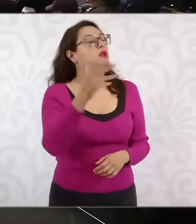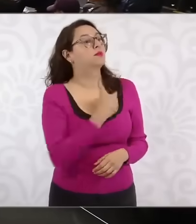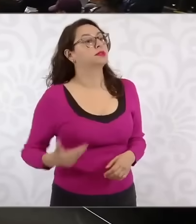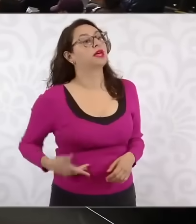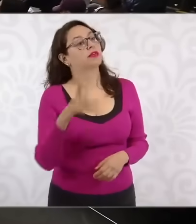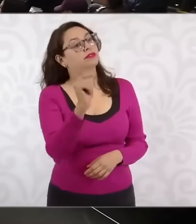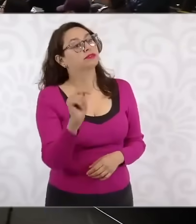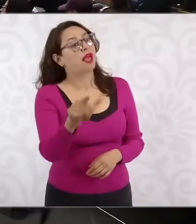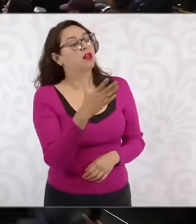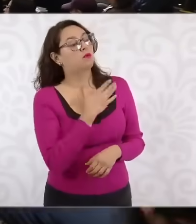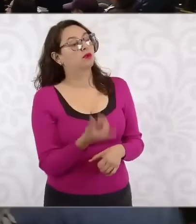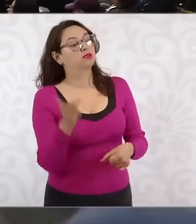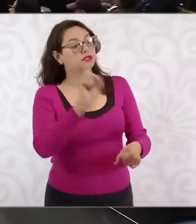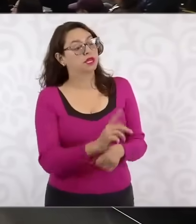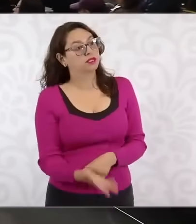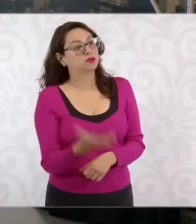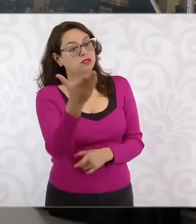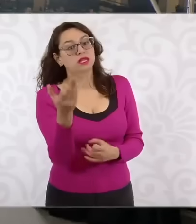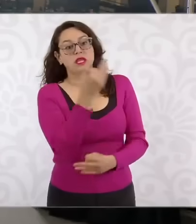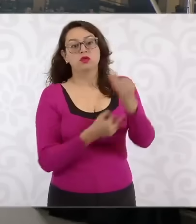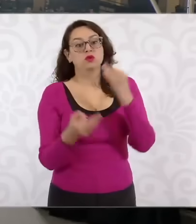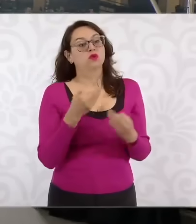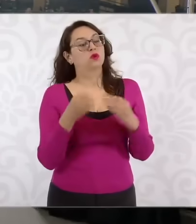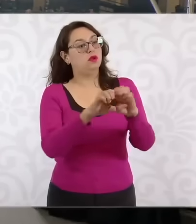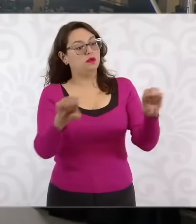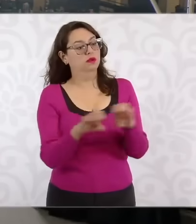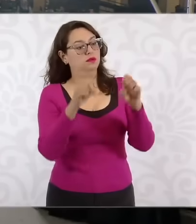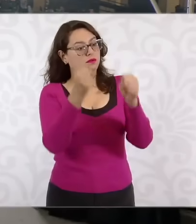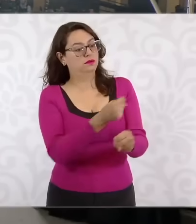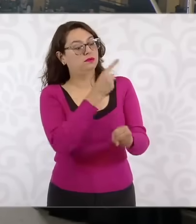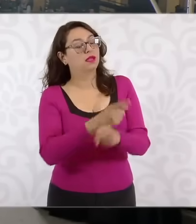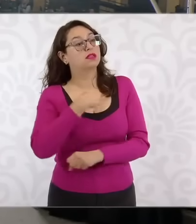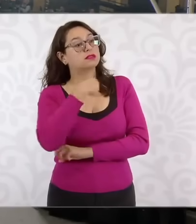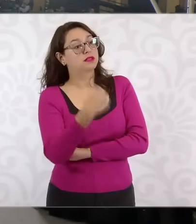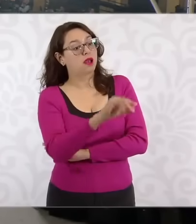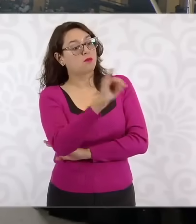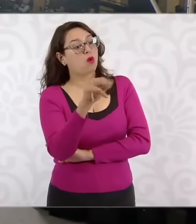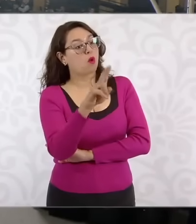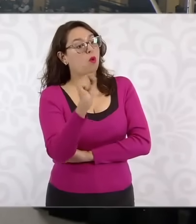buenos días a usted y a todos. Eh, el gabinete de seguridad Juanfierro delelpericotiempo.com.mx